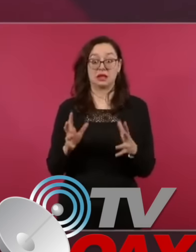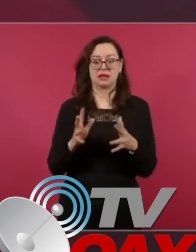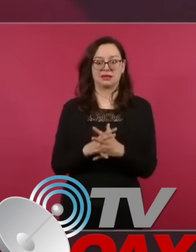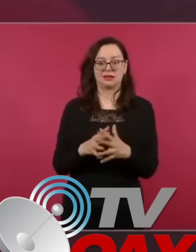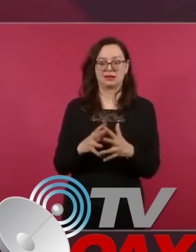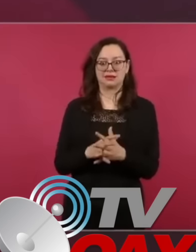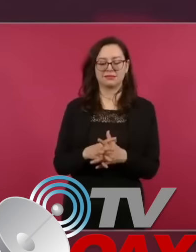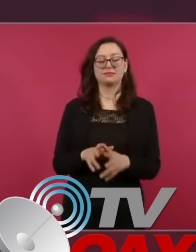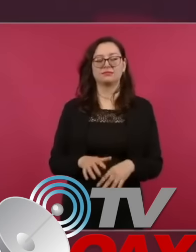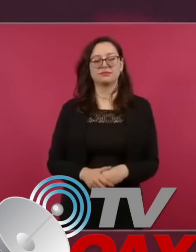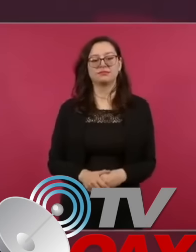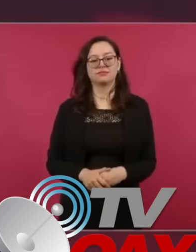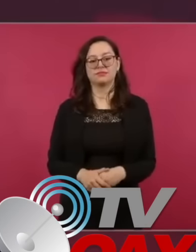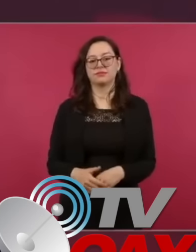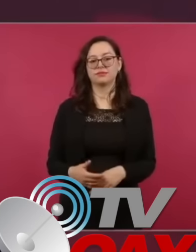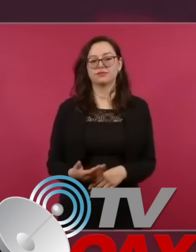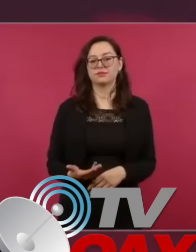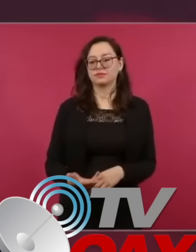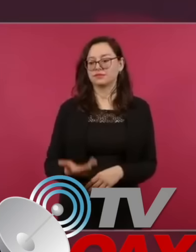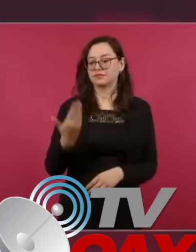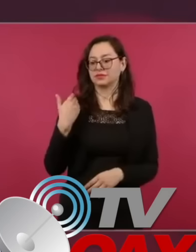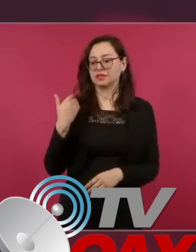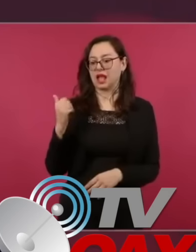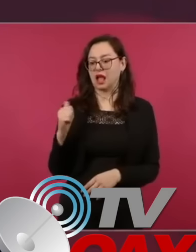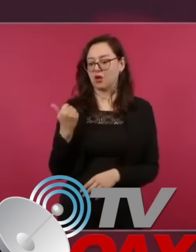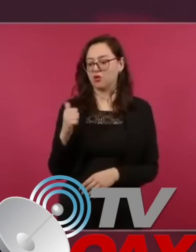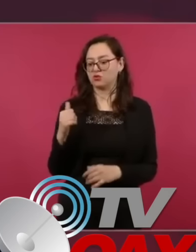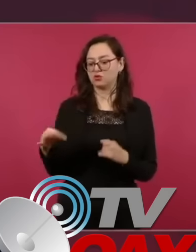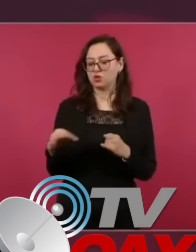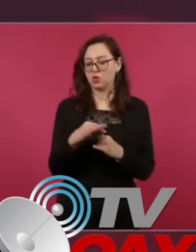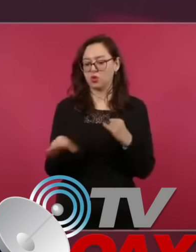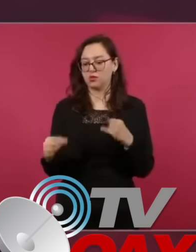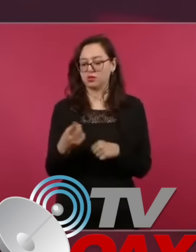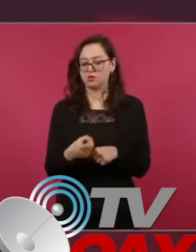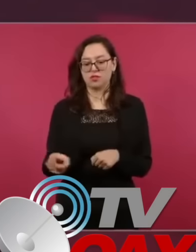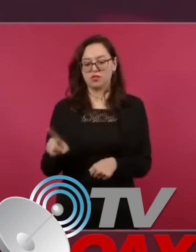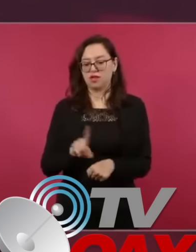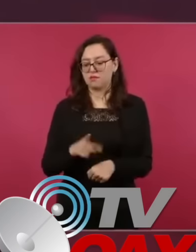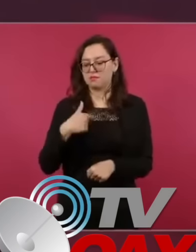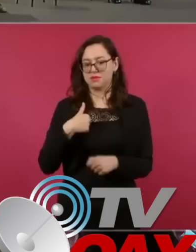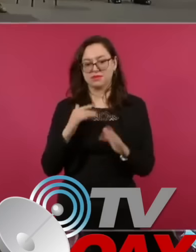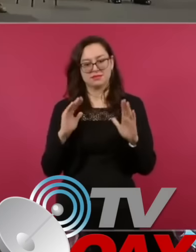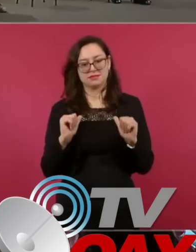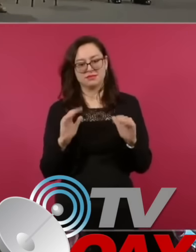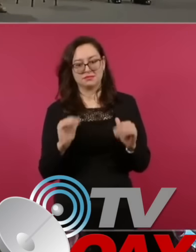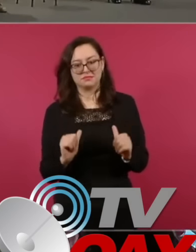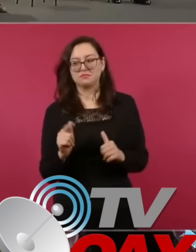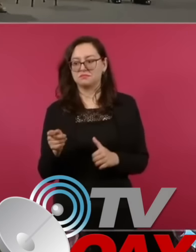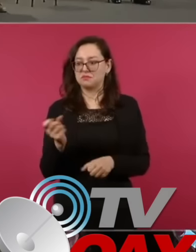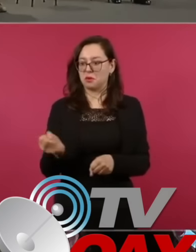volar el día último del mes de agosto en mi ceremonia de despedida Muchas gracias mi este